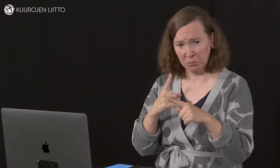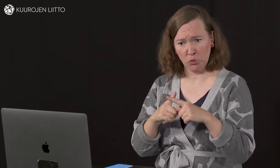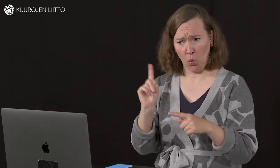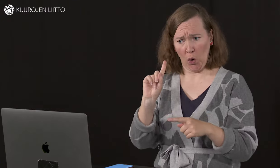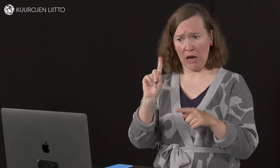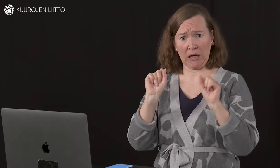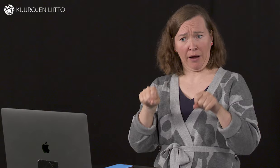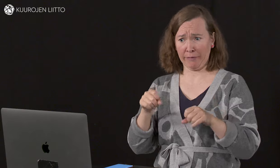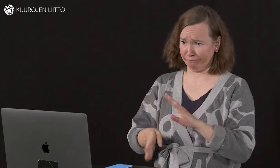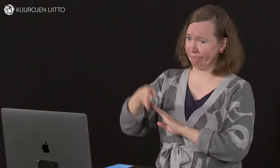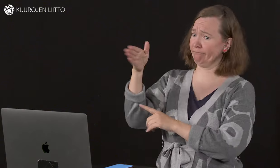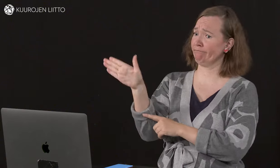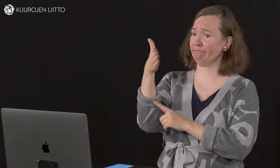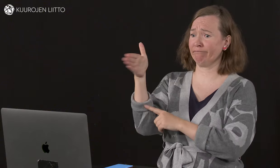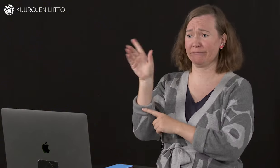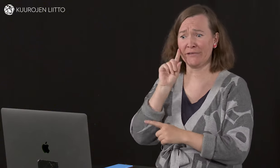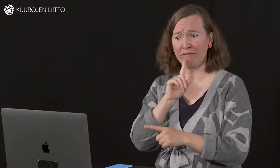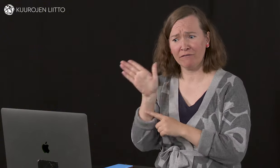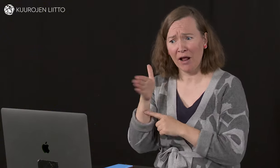Ja missä sitä voi liputtaa?